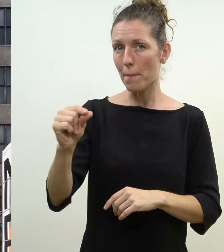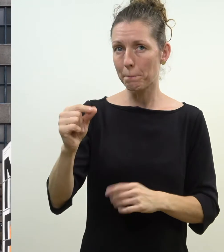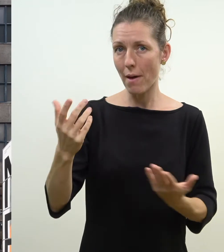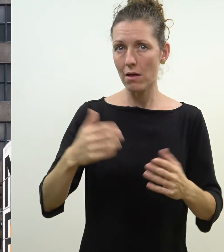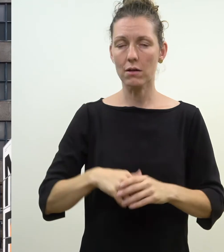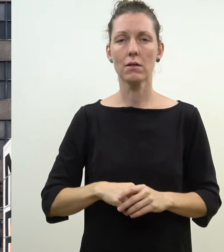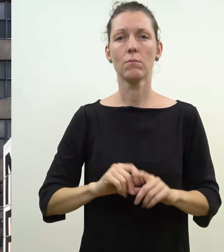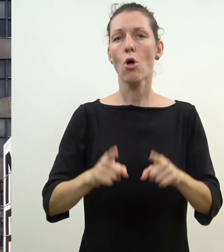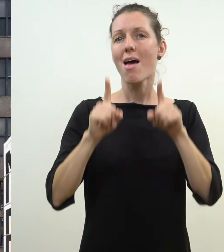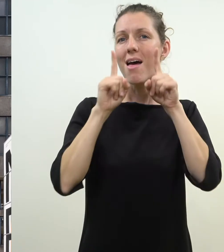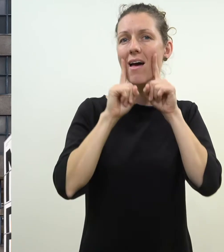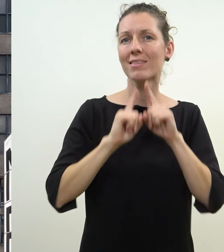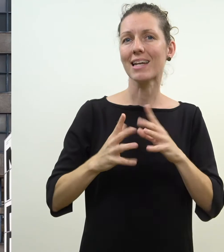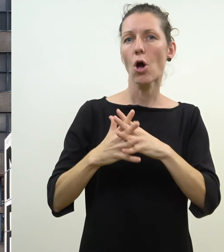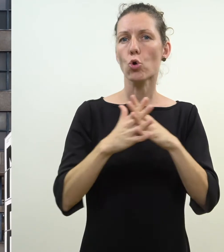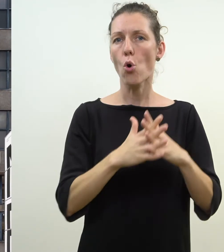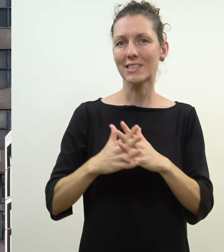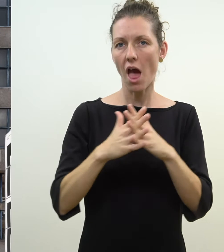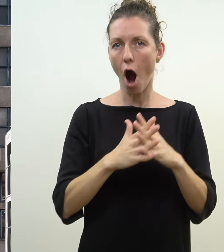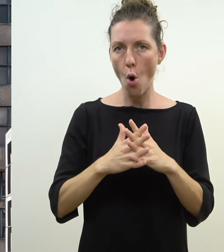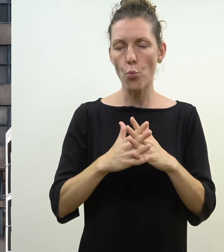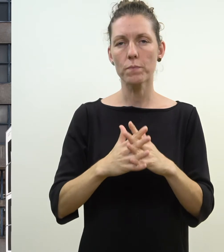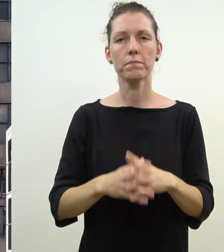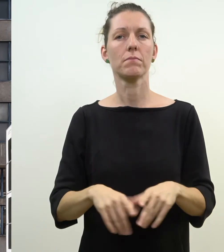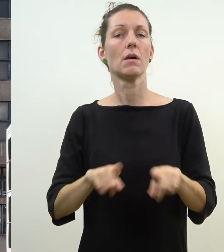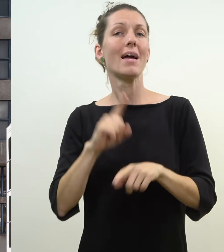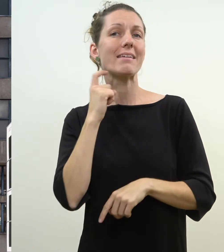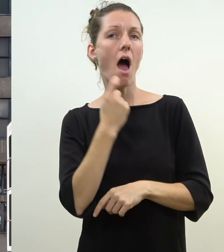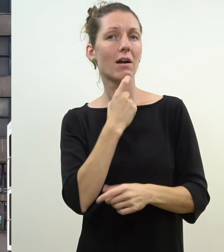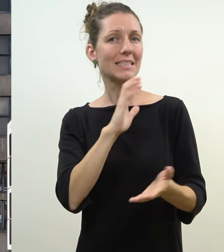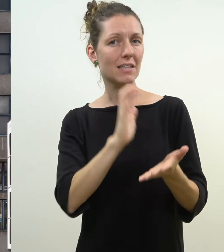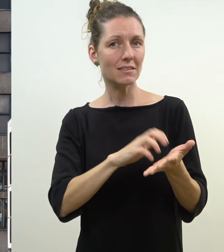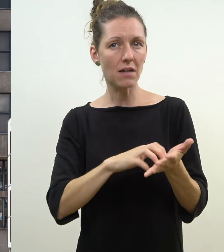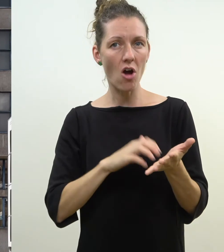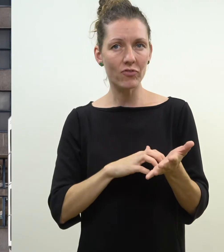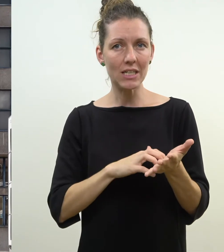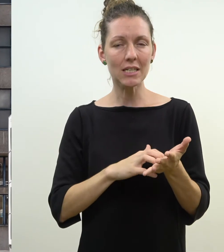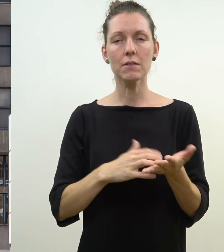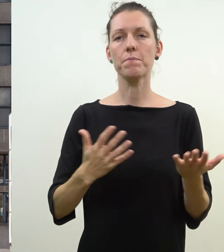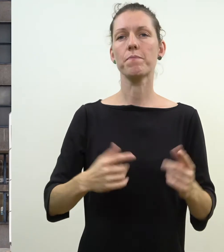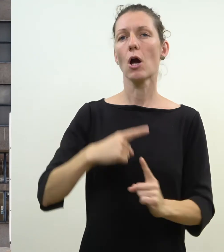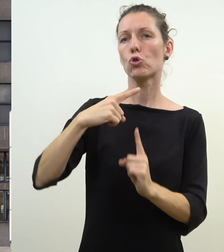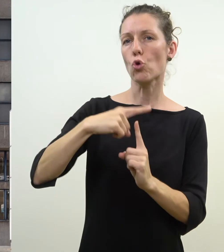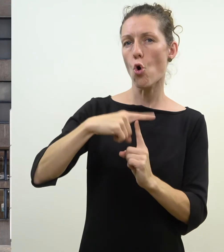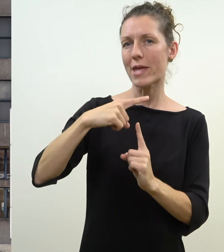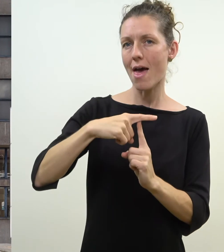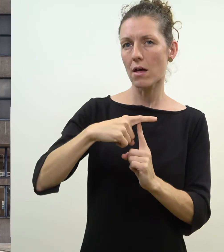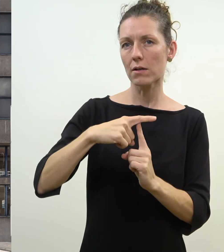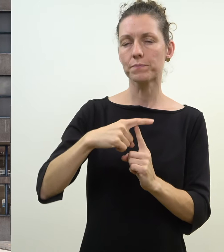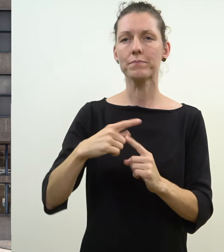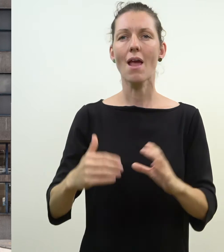Henri Rousseau Jana Zrzavého, Toyen,